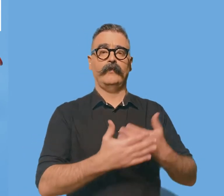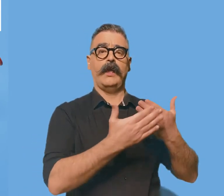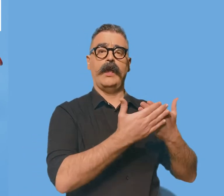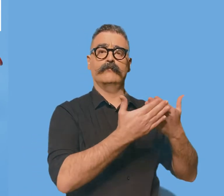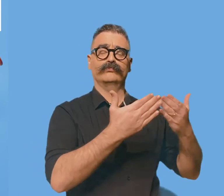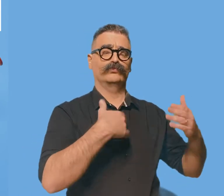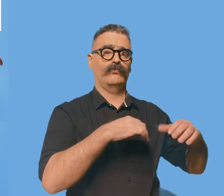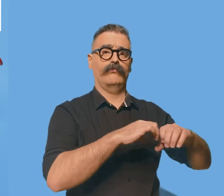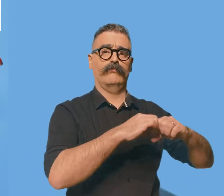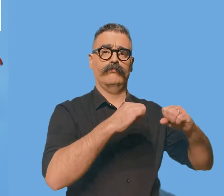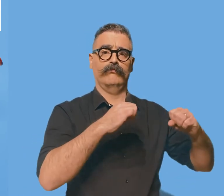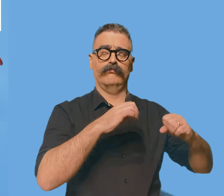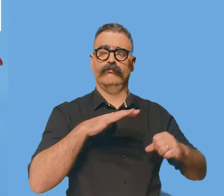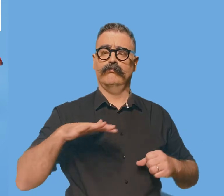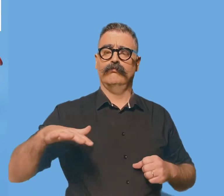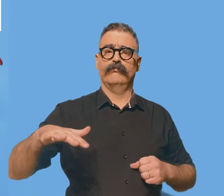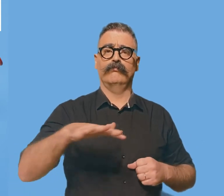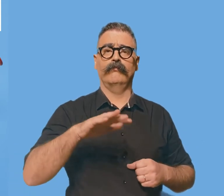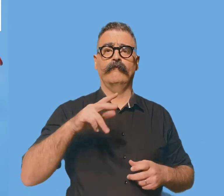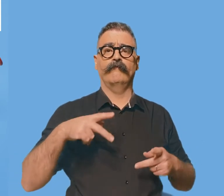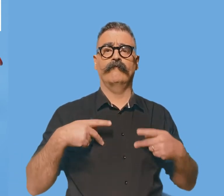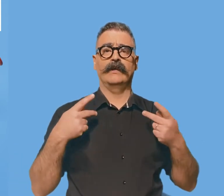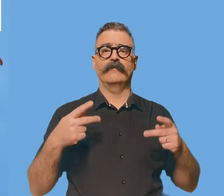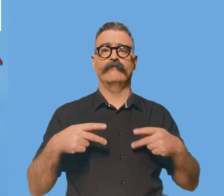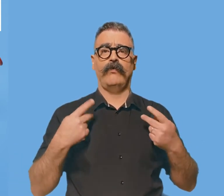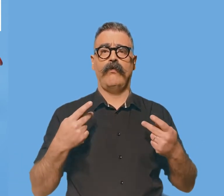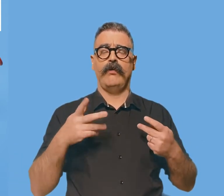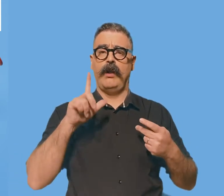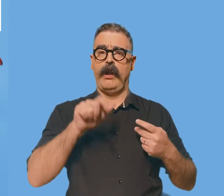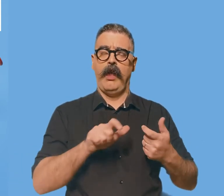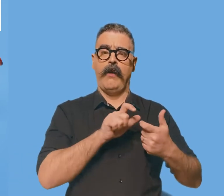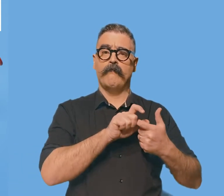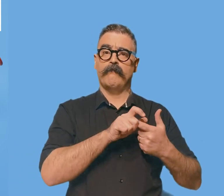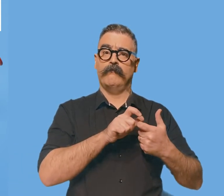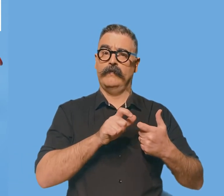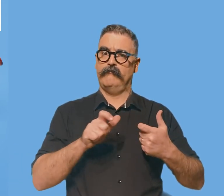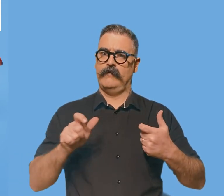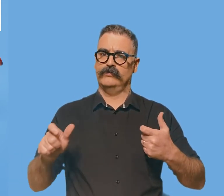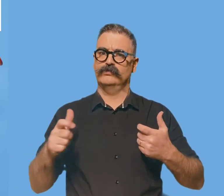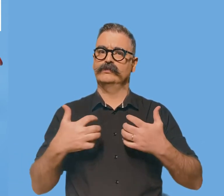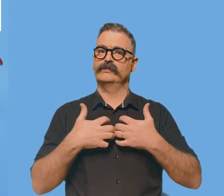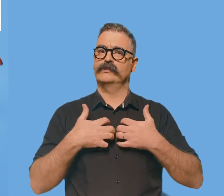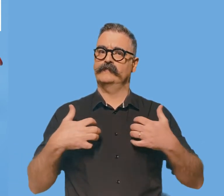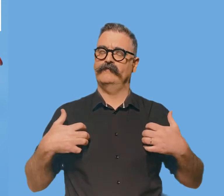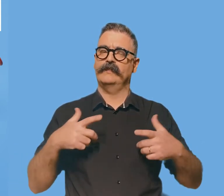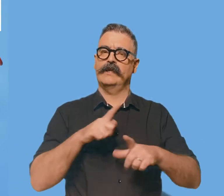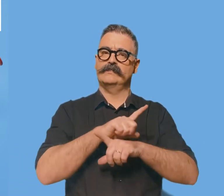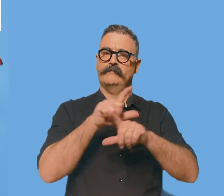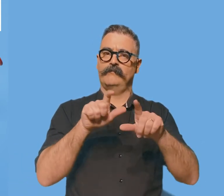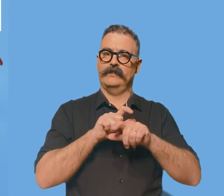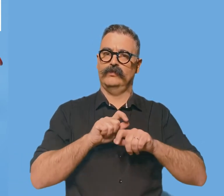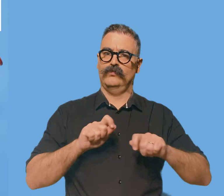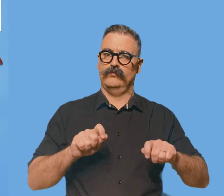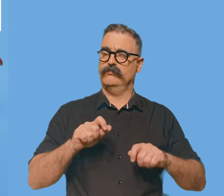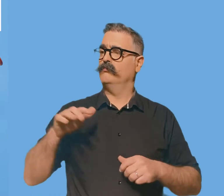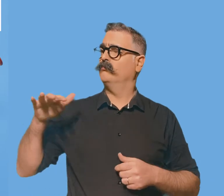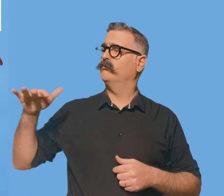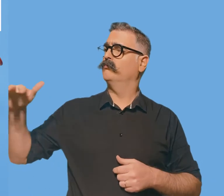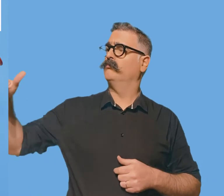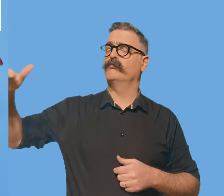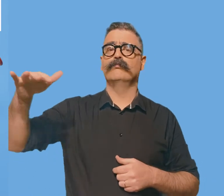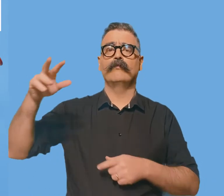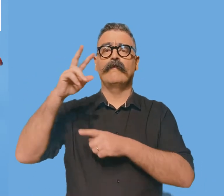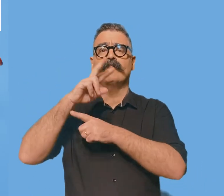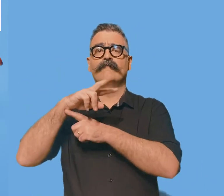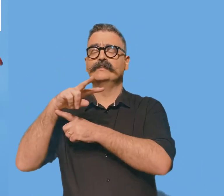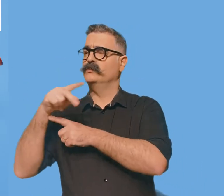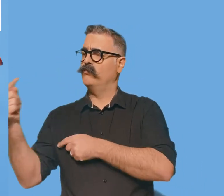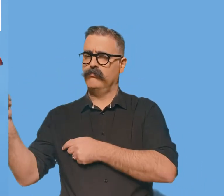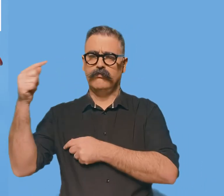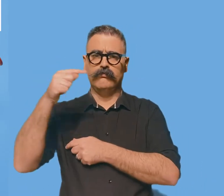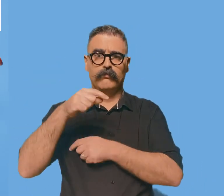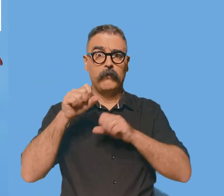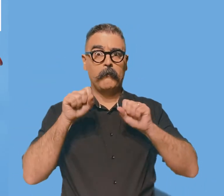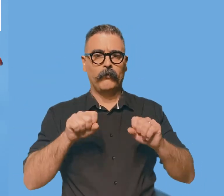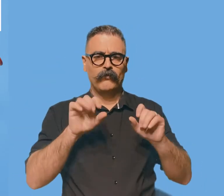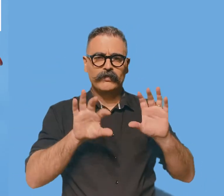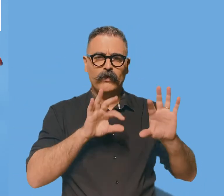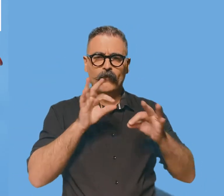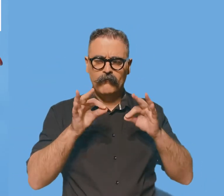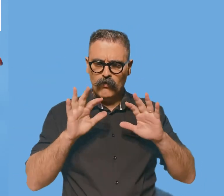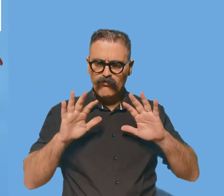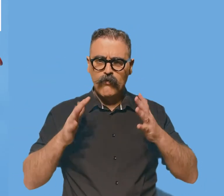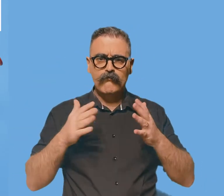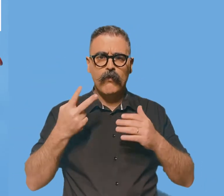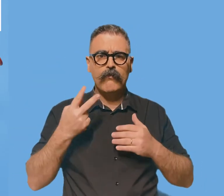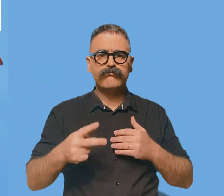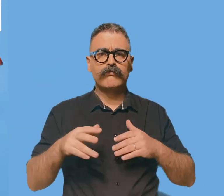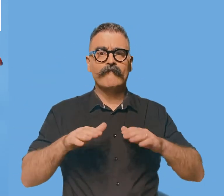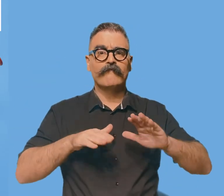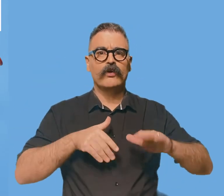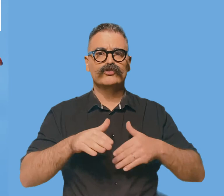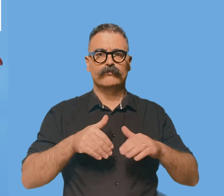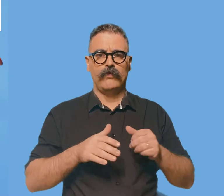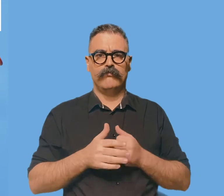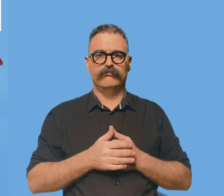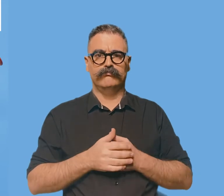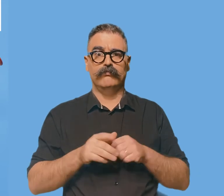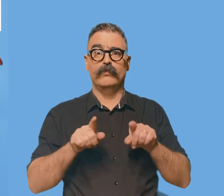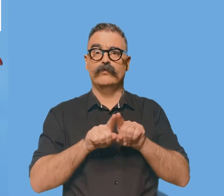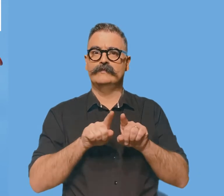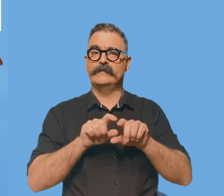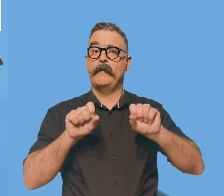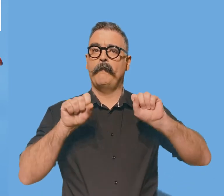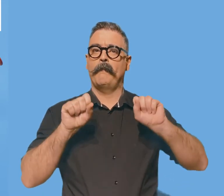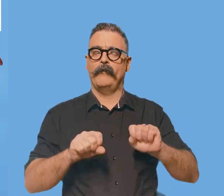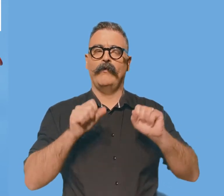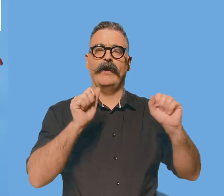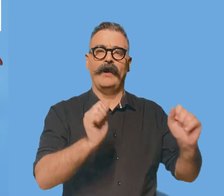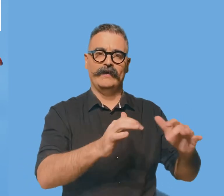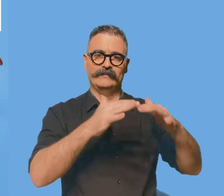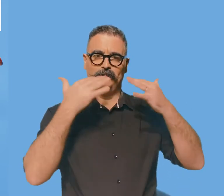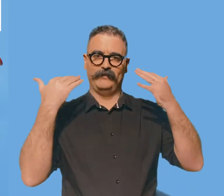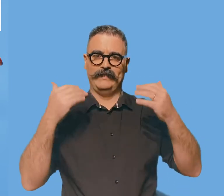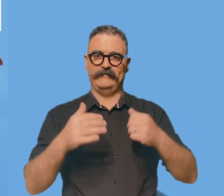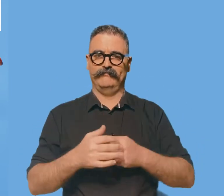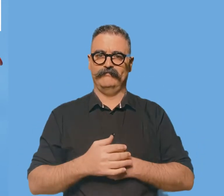L'exposition met en lumière une démarche scientifique respectueuse du vivant : le visiteur y découvre comment fonctionne le vivant et comment on peut s'en inspirer.